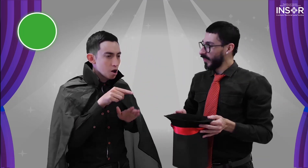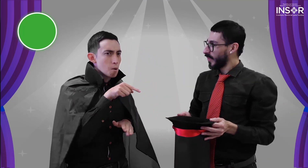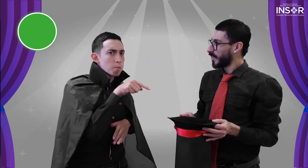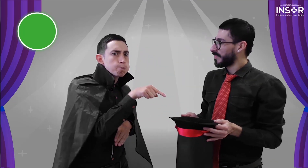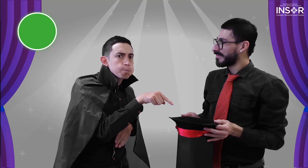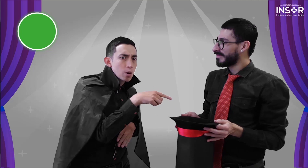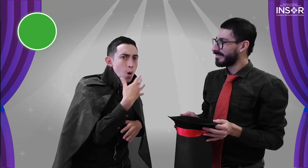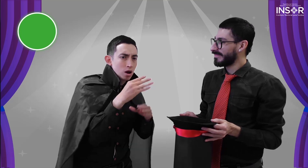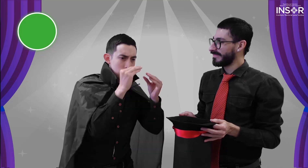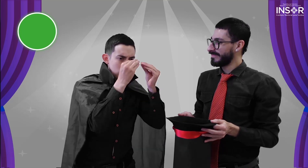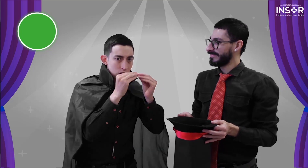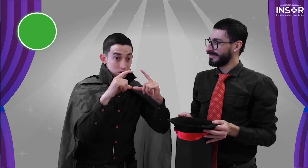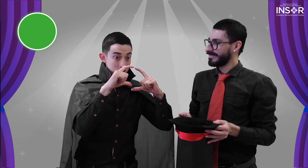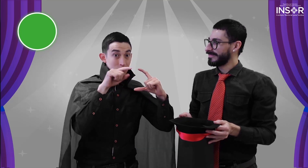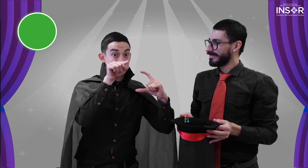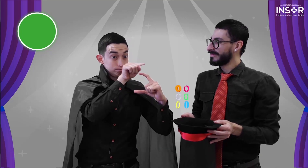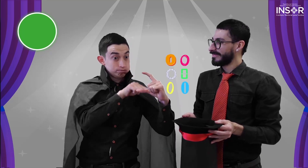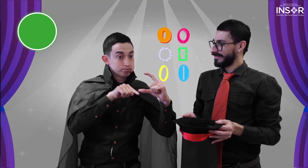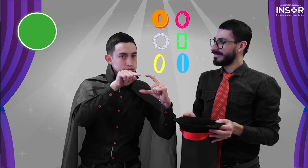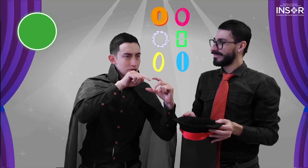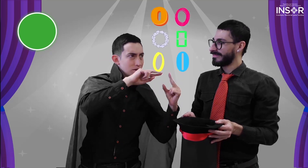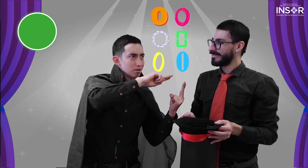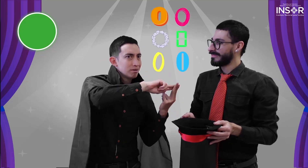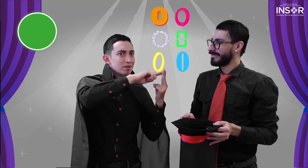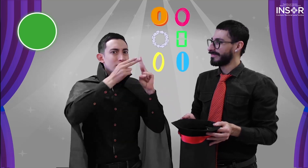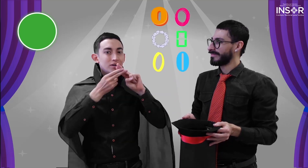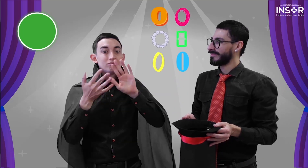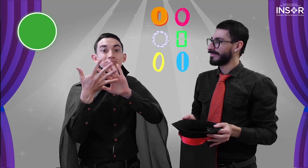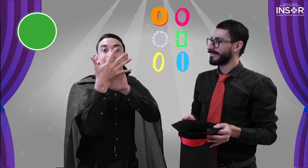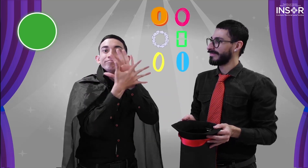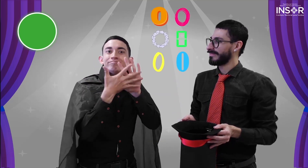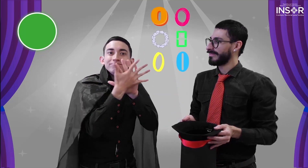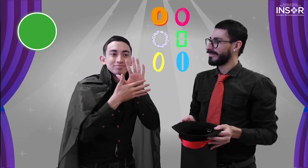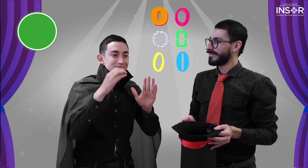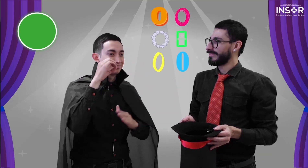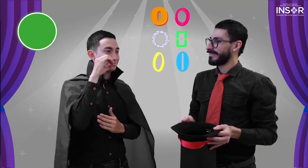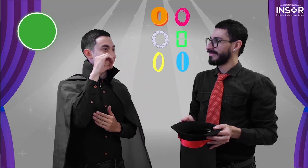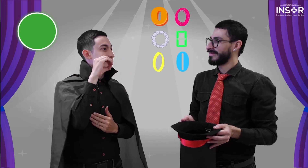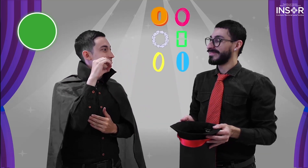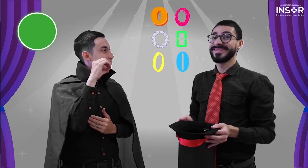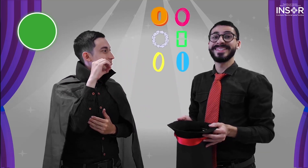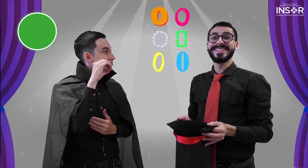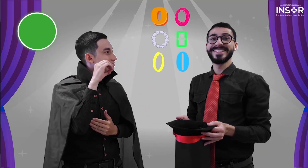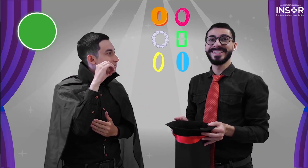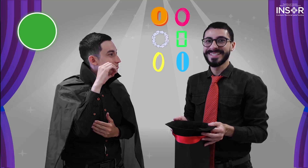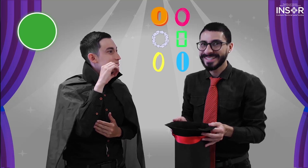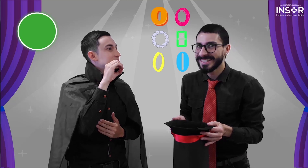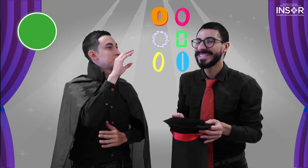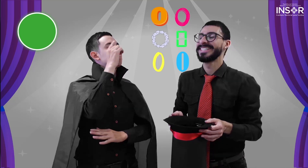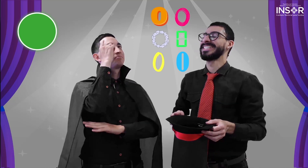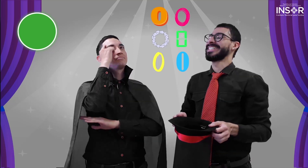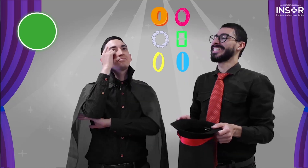Listo, eso es todo. Estos son objetos de forma circular y se asemejan a la seña del cero.